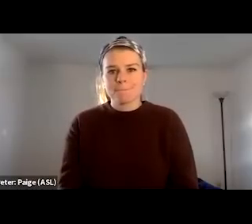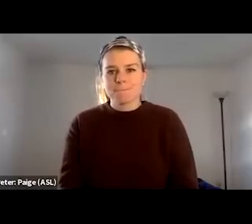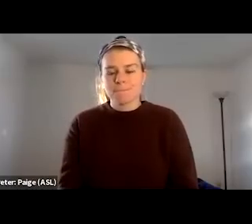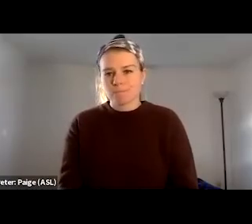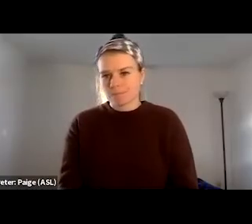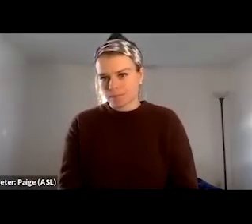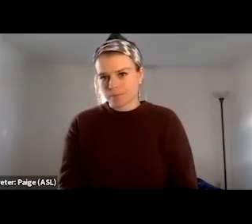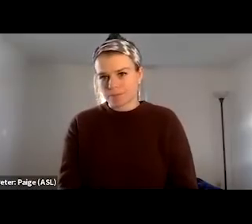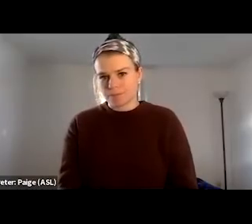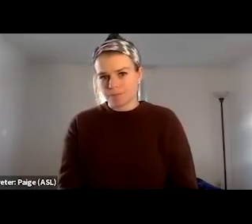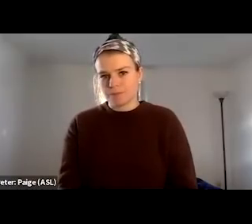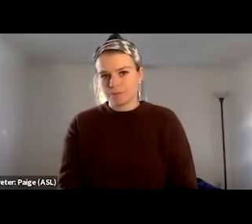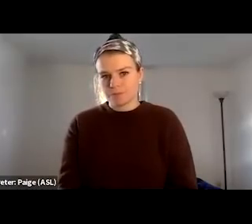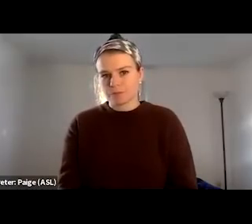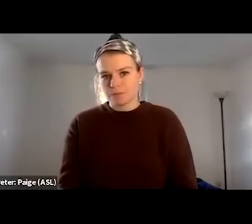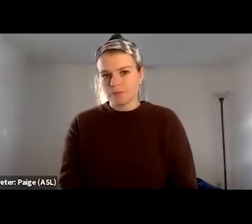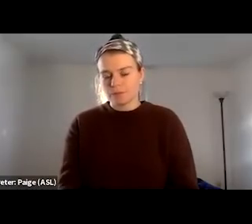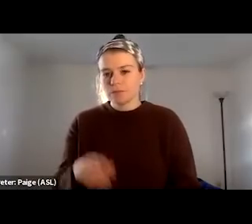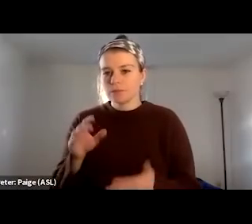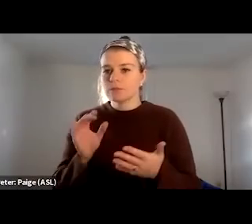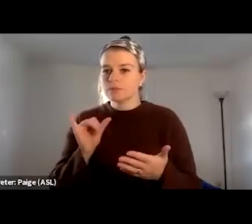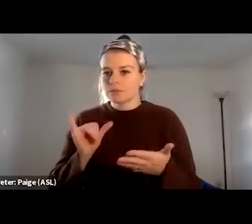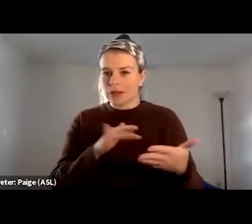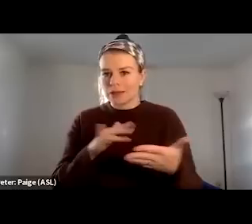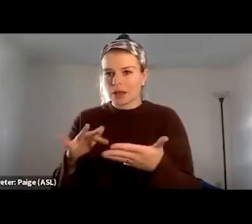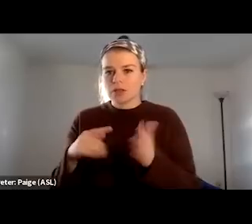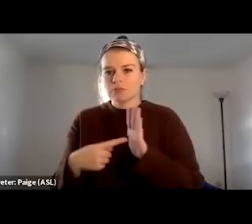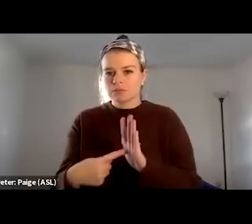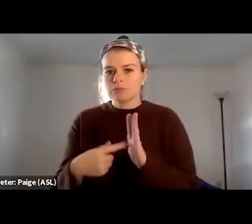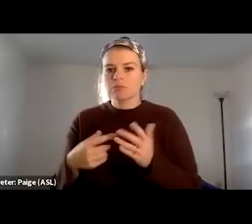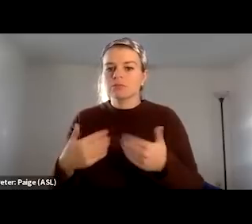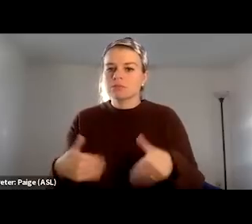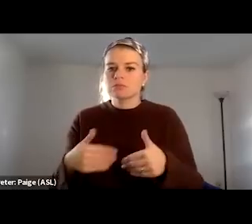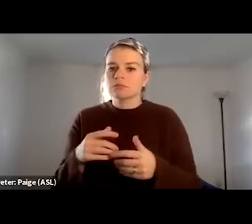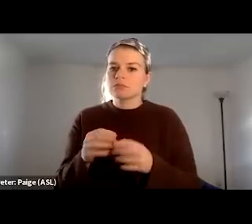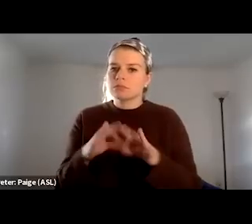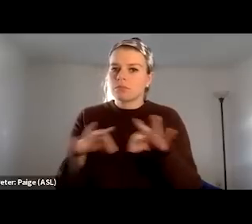Los hallazgos del estudio enfatizan la necesidad de fomentar activamente la participación comunitaria ya que tienen posibles medios para reducir la soledad.